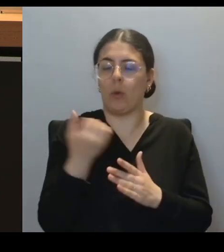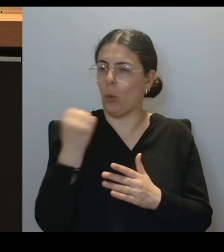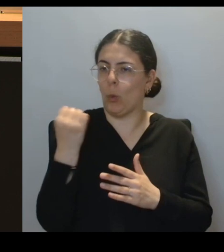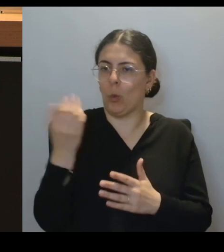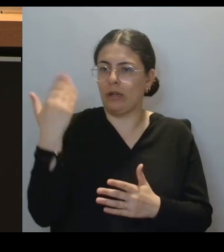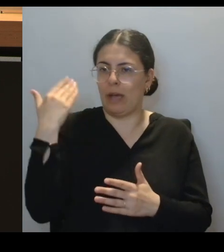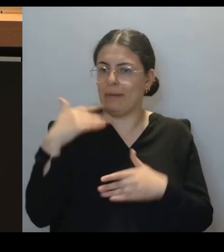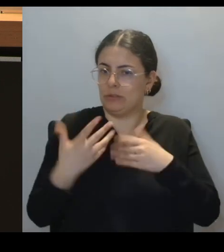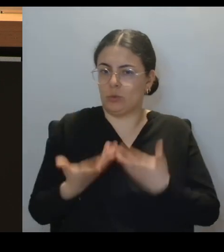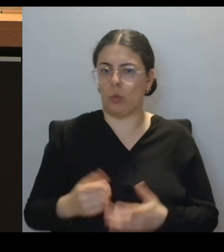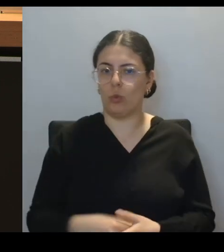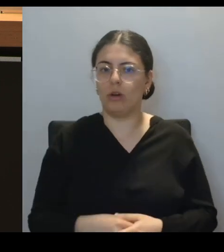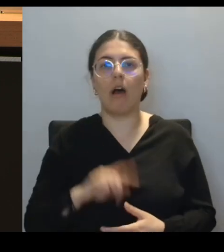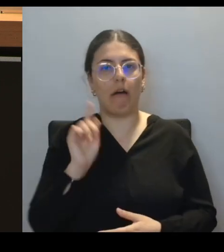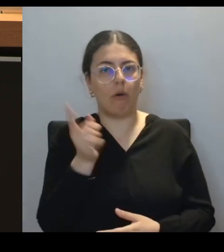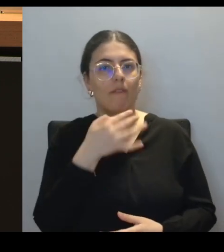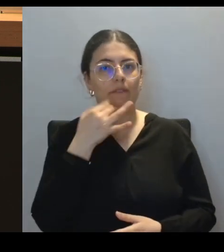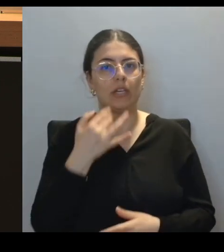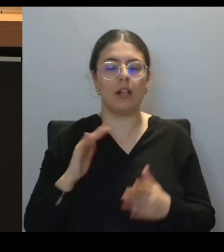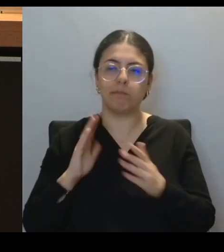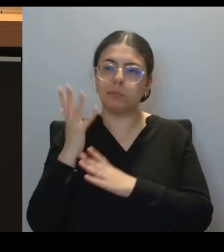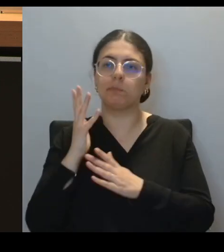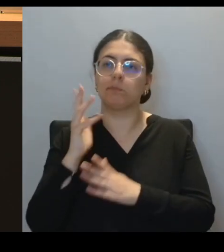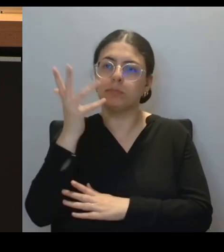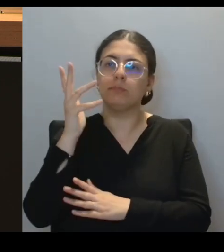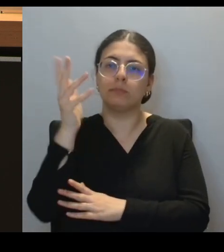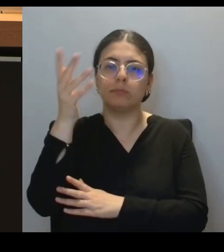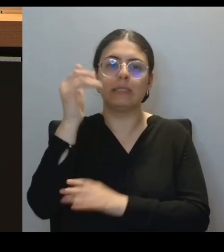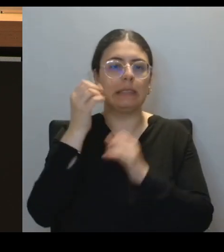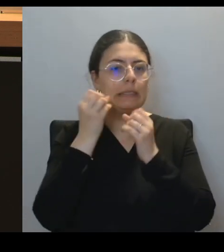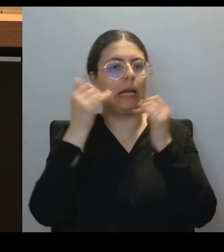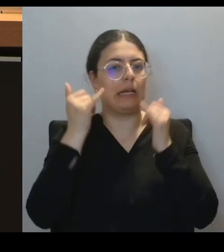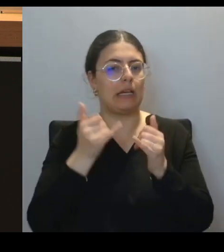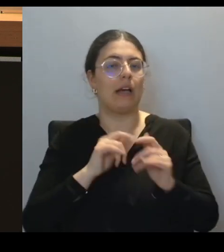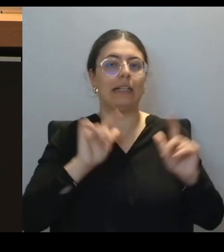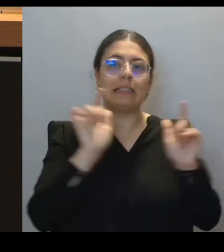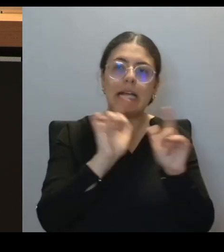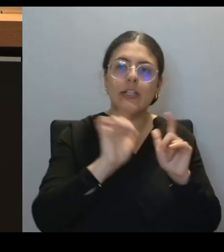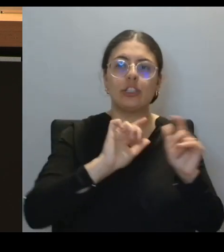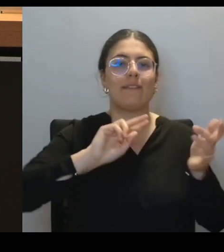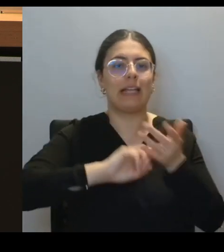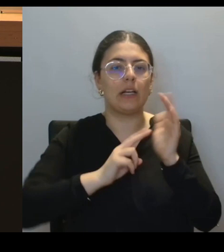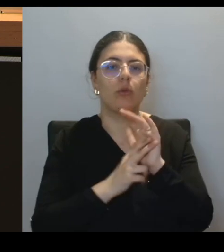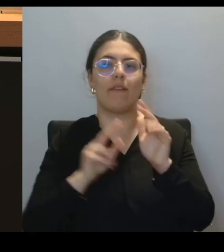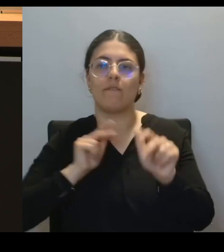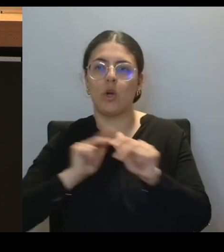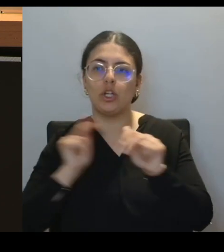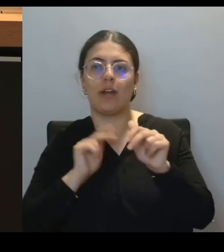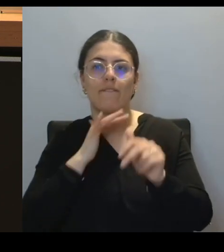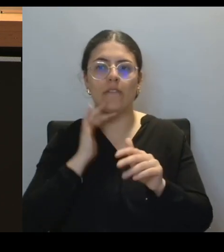Gesellschaftlich, technologisch, wirtschaftlich. Zehn Jahre sind für eine der dynamischsten Wirtschaftszweige